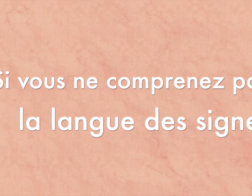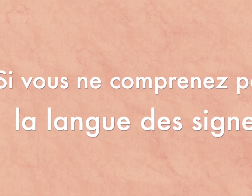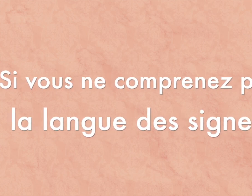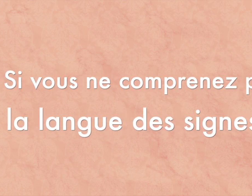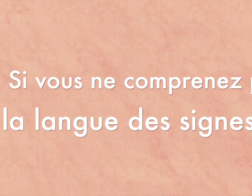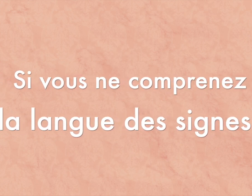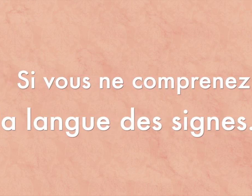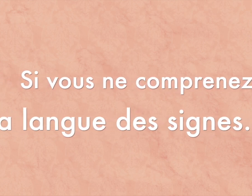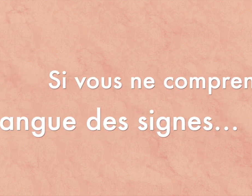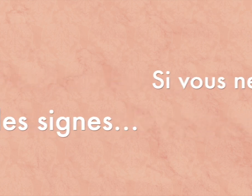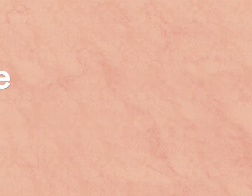(la langue des signes française)